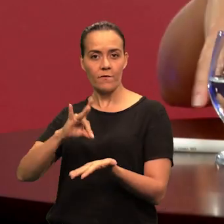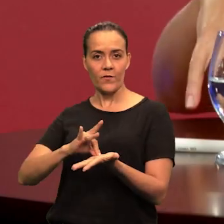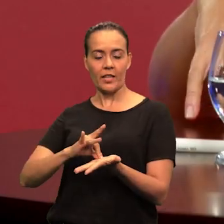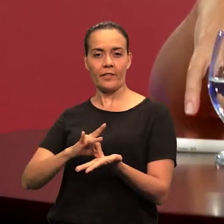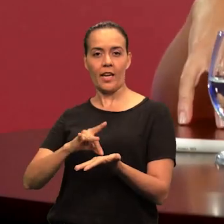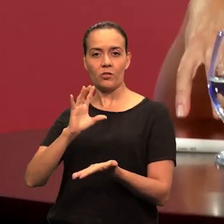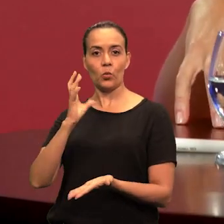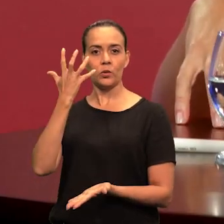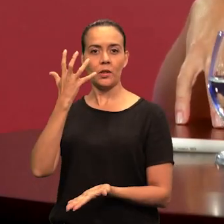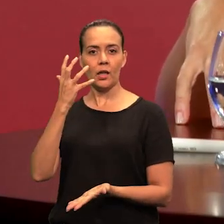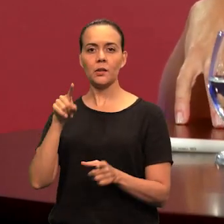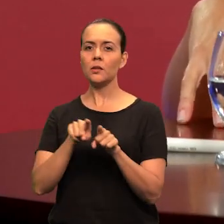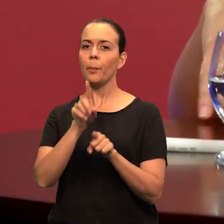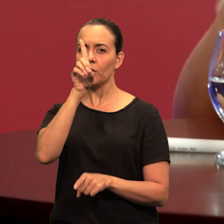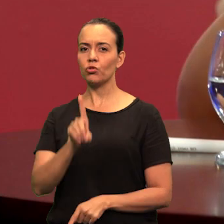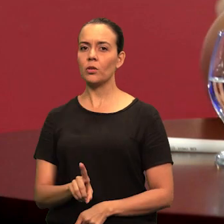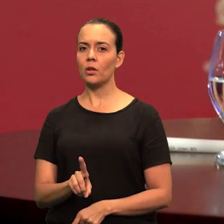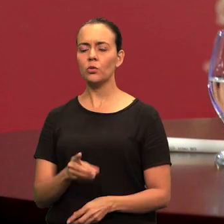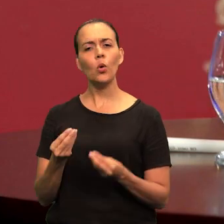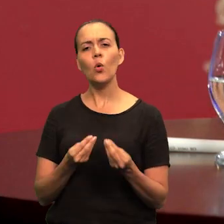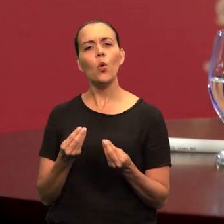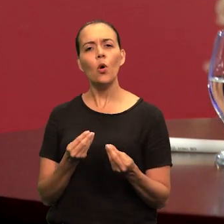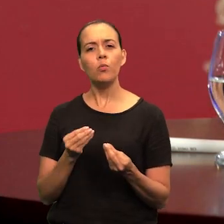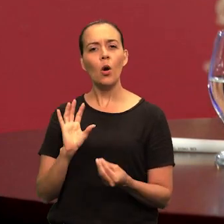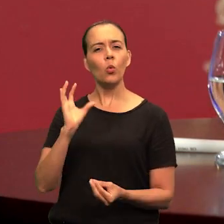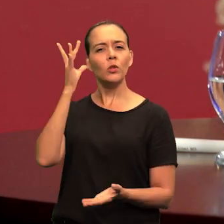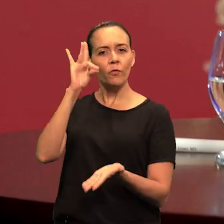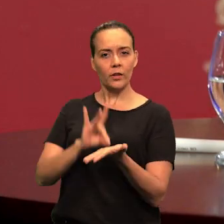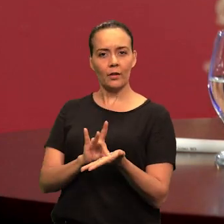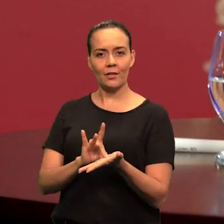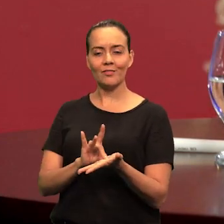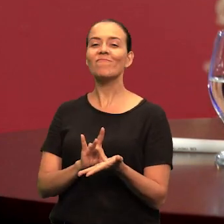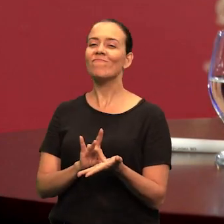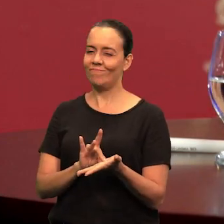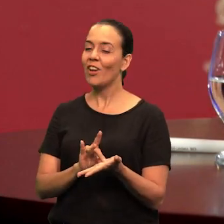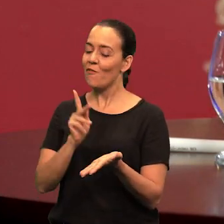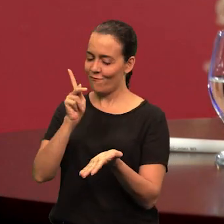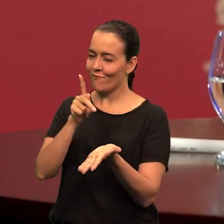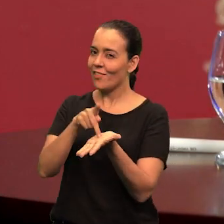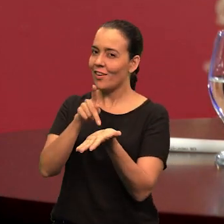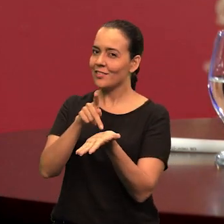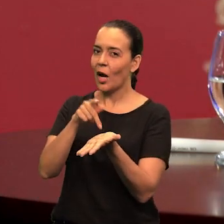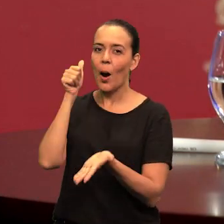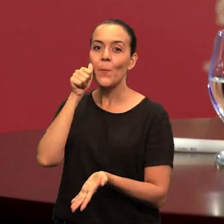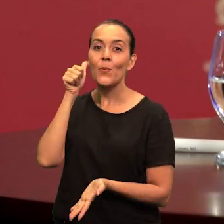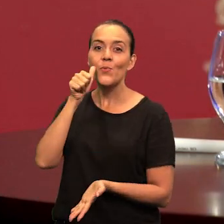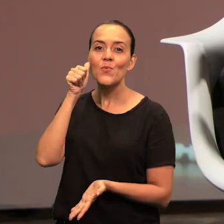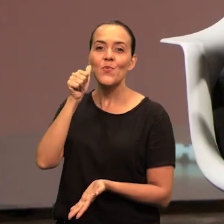e uma questao de direito. Uma questão de fato porque é fato que mulheres filosofaram.